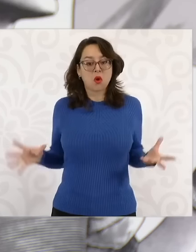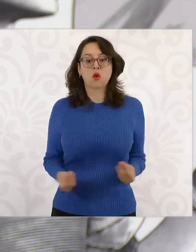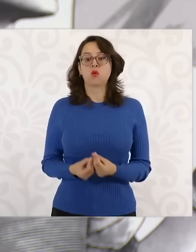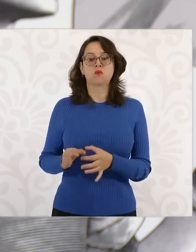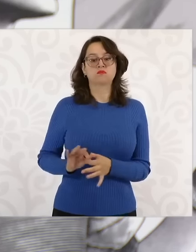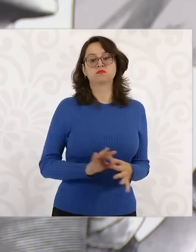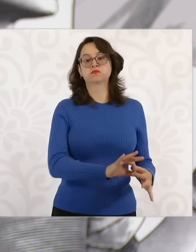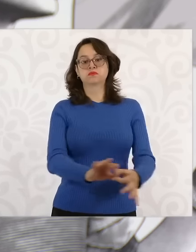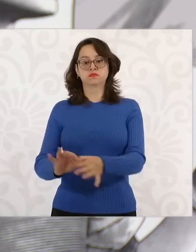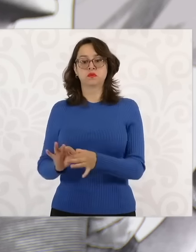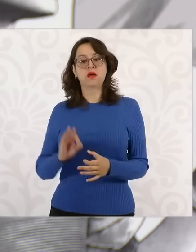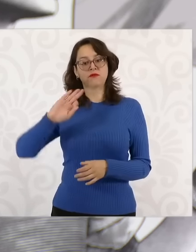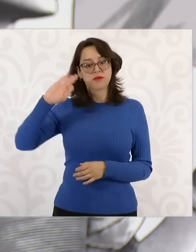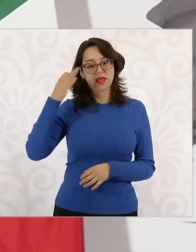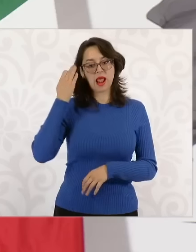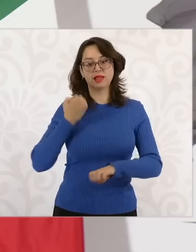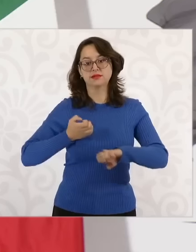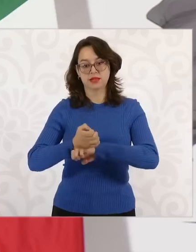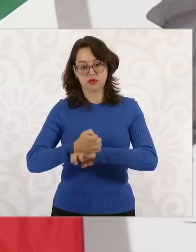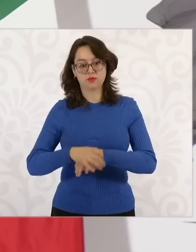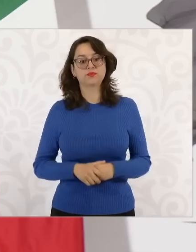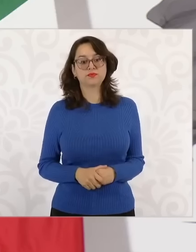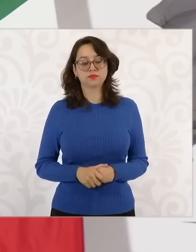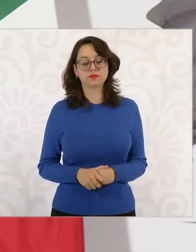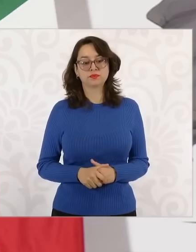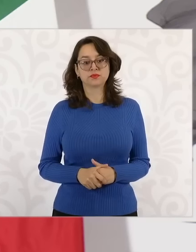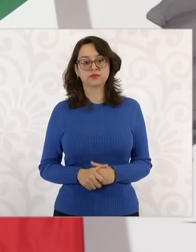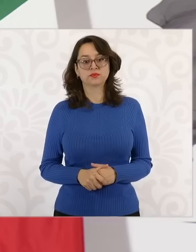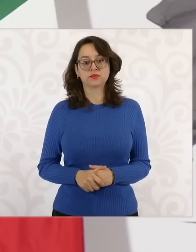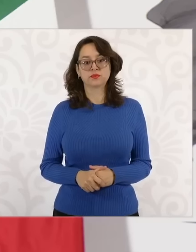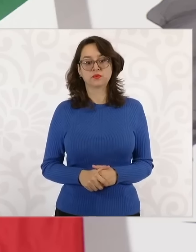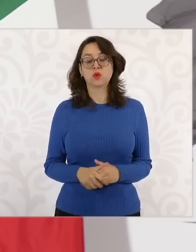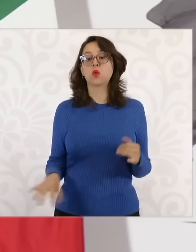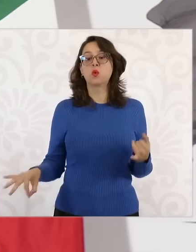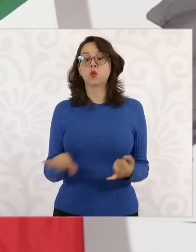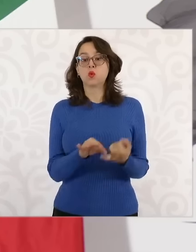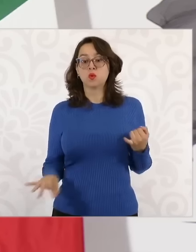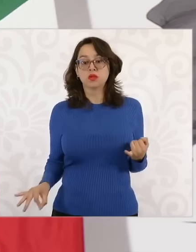proyectos tanto federal como estatal. Para terminar, en todos los proyectos hay ingeniería,